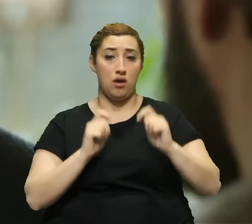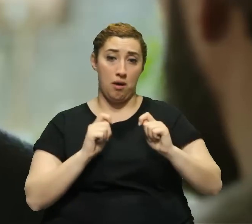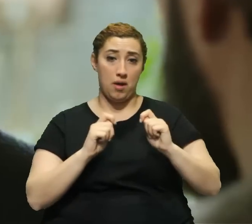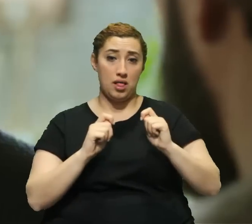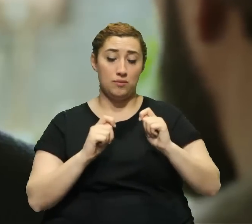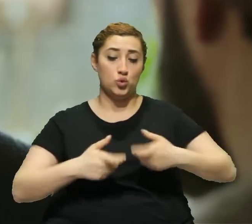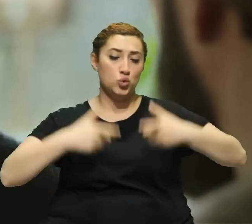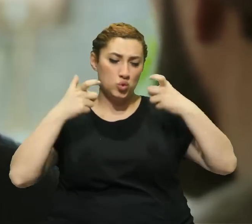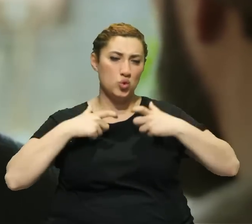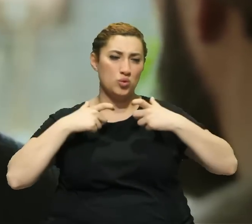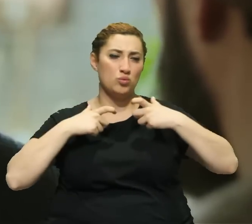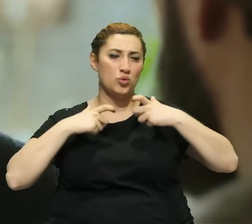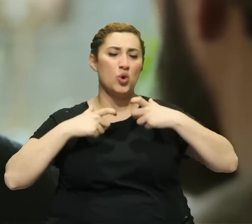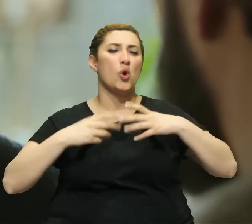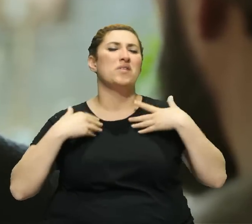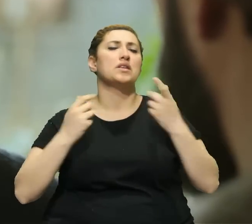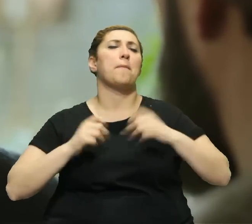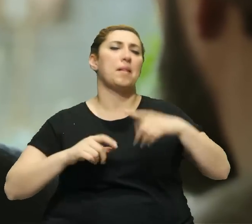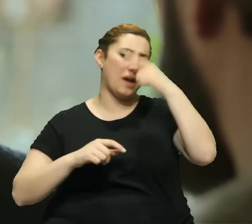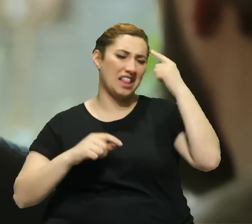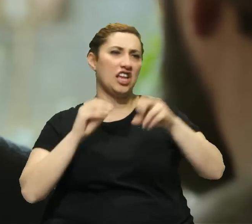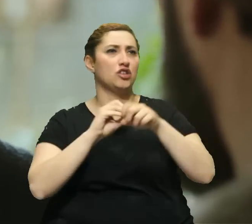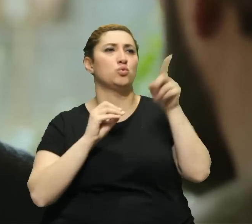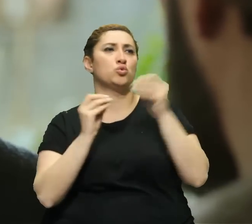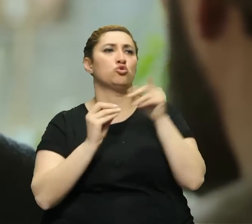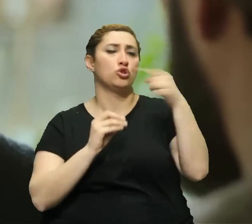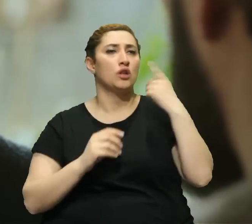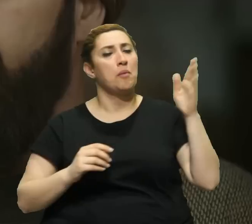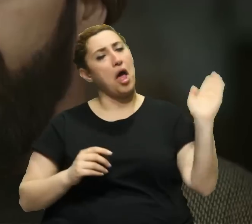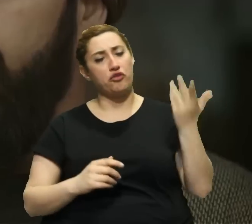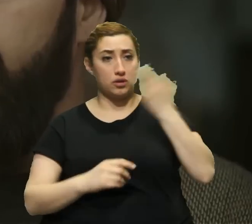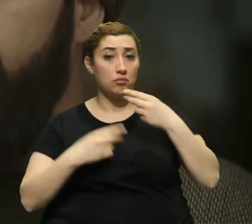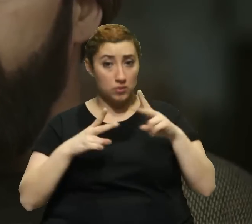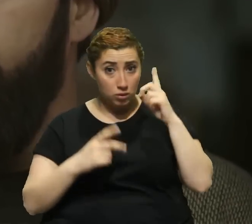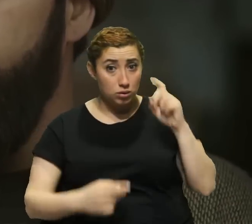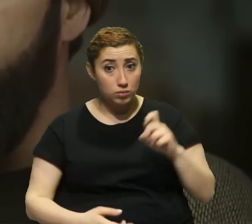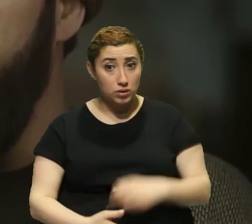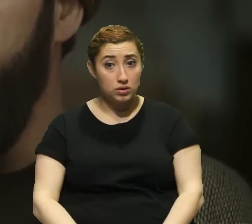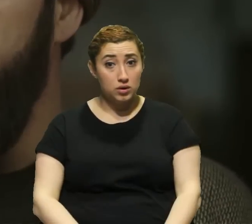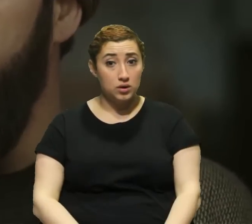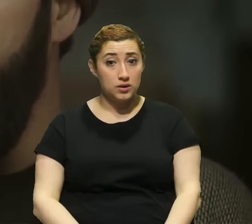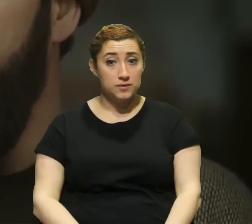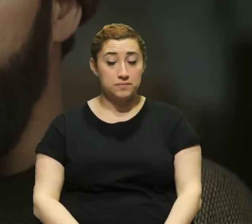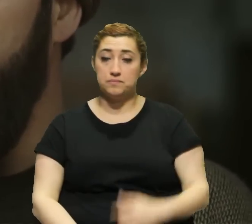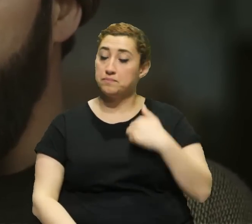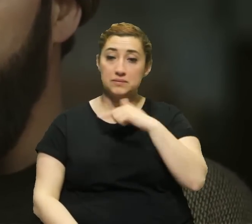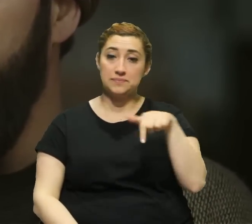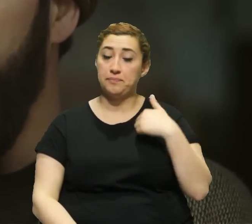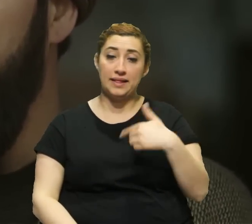...mesuliyeti vuralım kaderin sırtına yallah! Öyle mi? Bize değil...